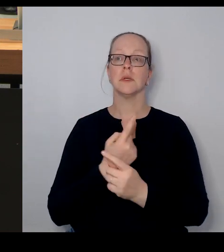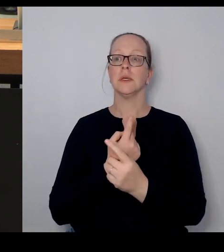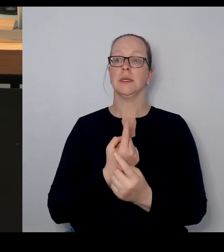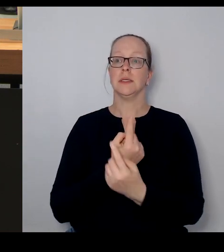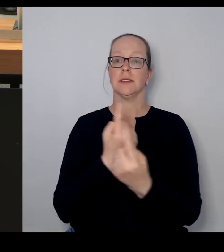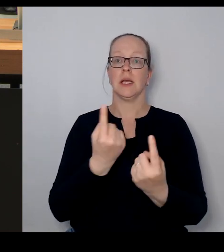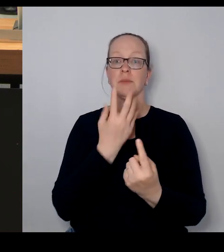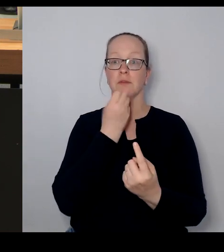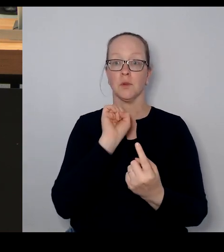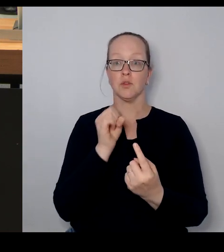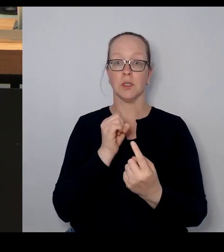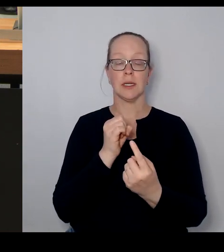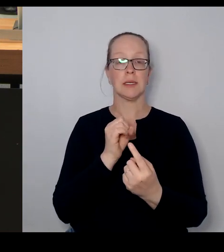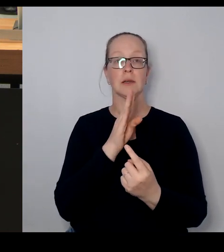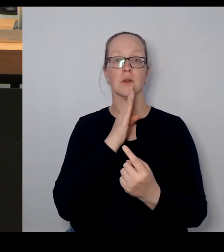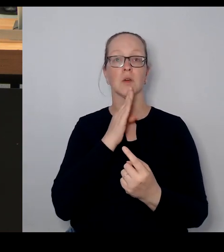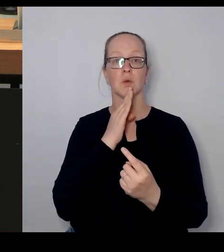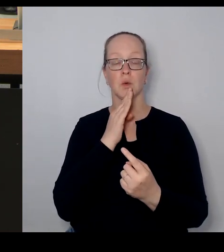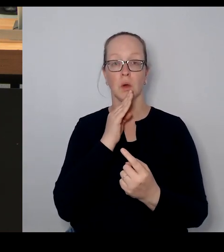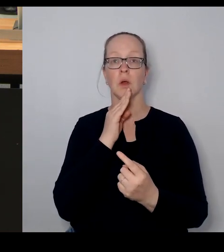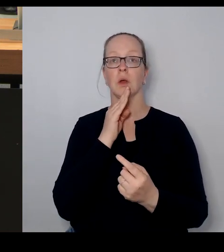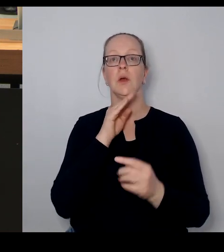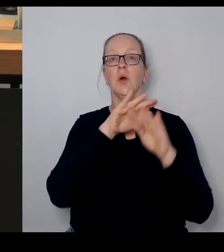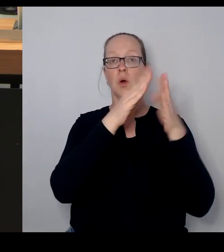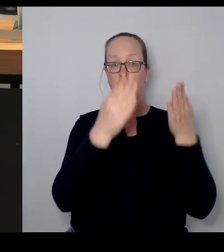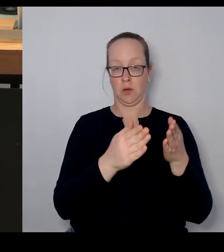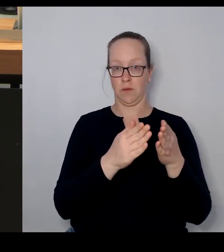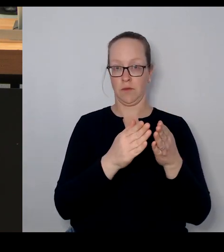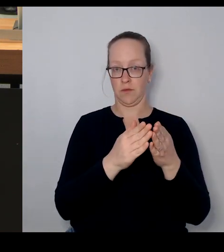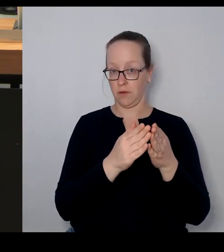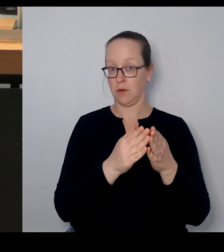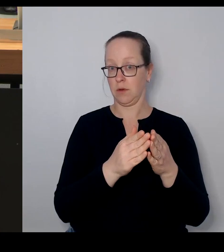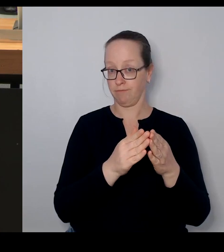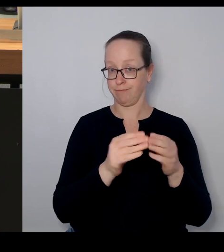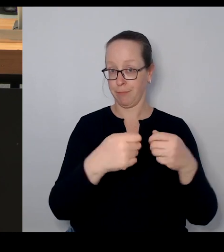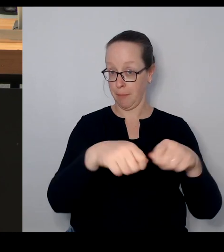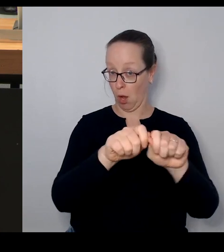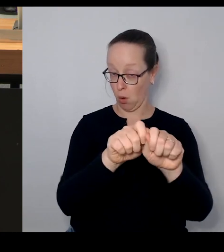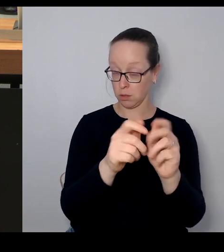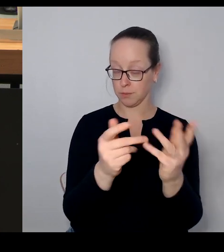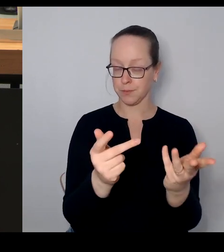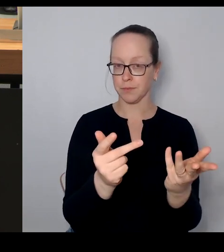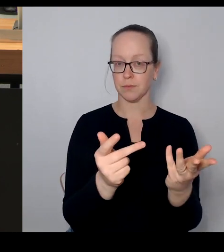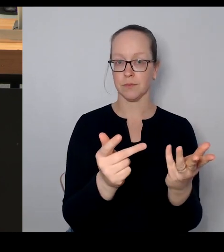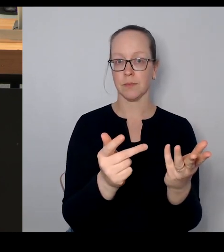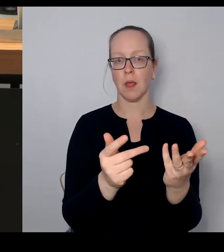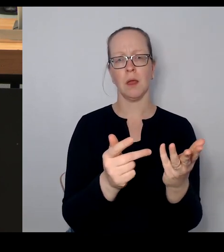Bei den Unterkünften handelt es sich nicht um Schlösser und Paläste, sondern um Wohnungen, die sehr dicht belegt